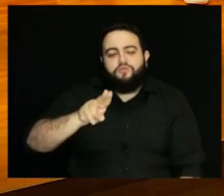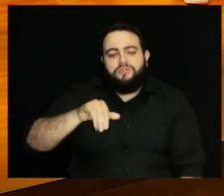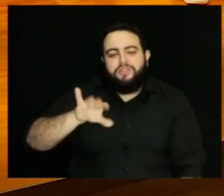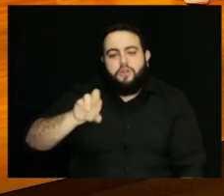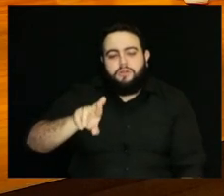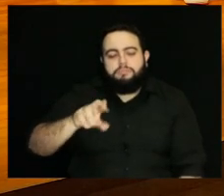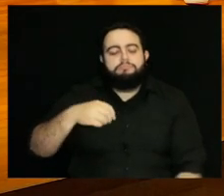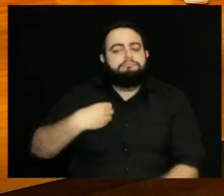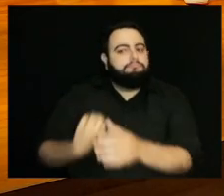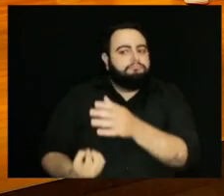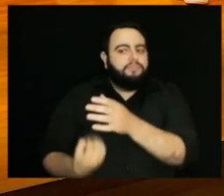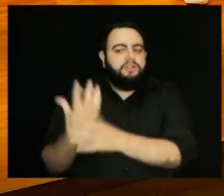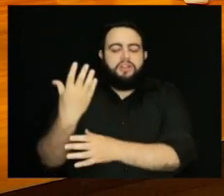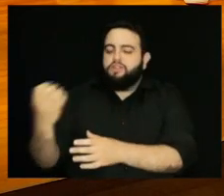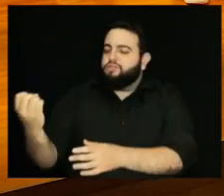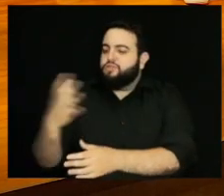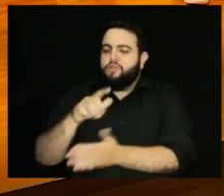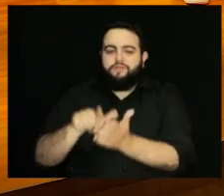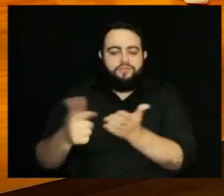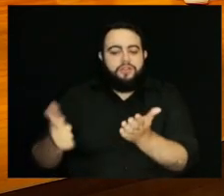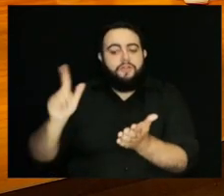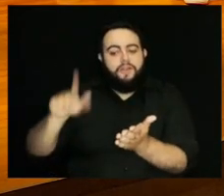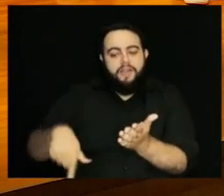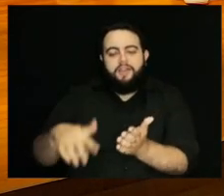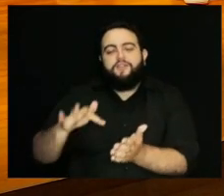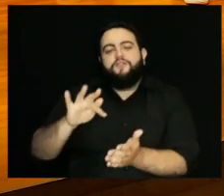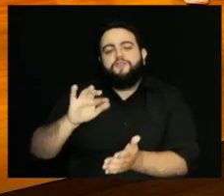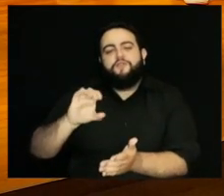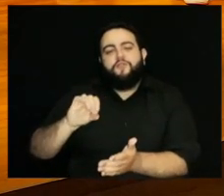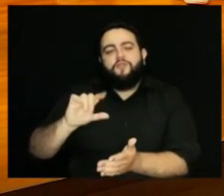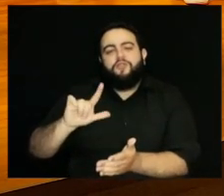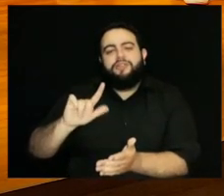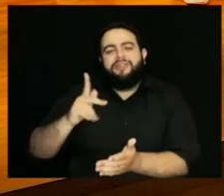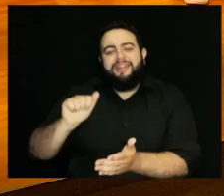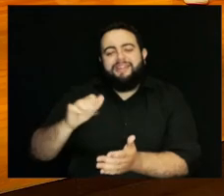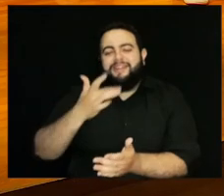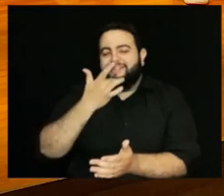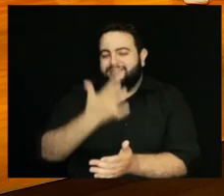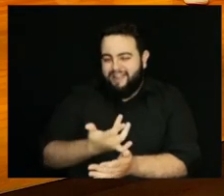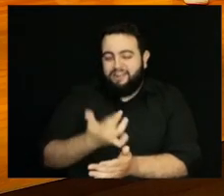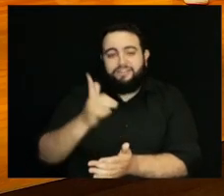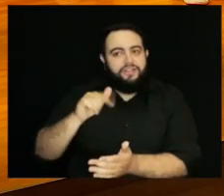jornal que é a folha da tarde e a folha da tarde vai ser uma das pioneiras no Brasil em cobrir uma